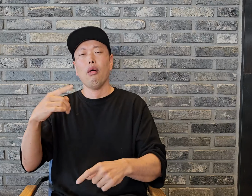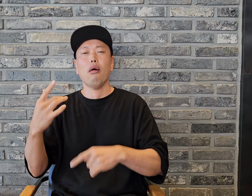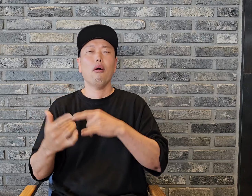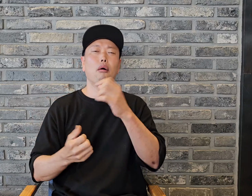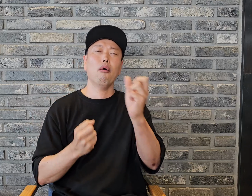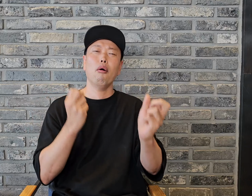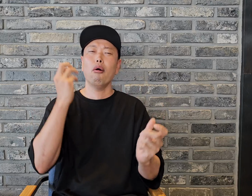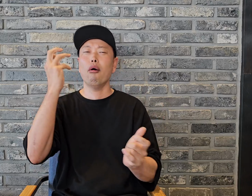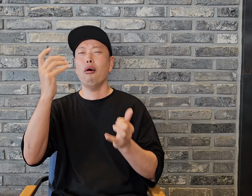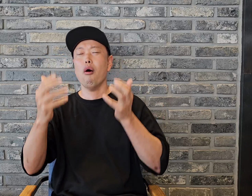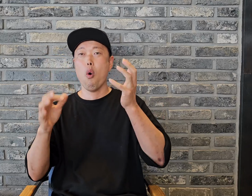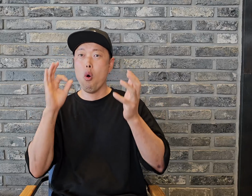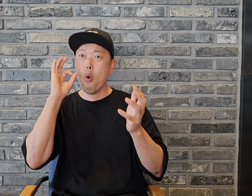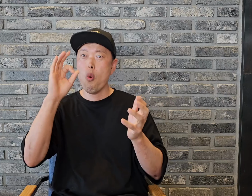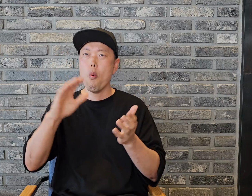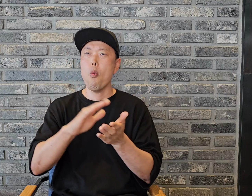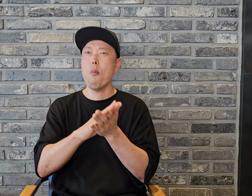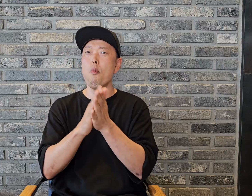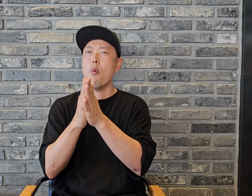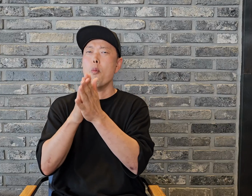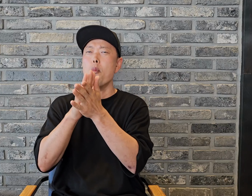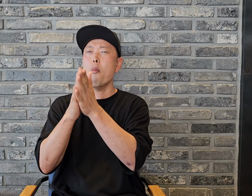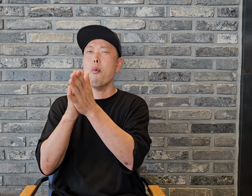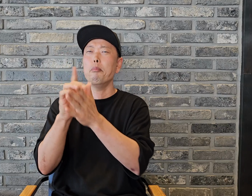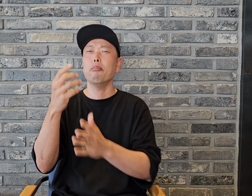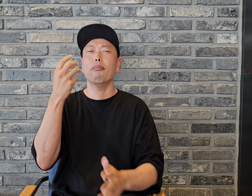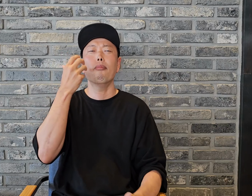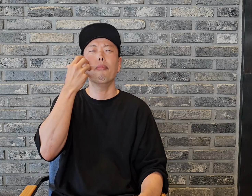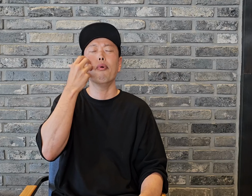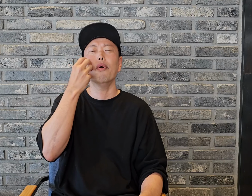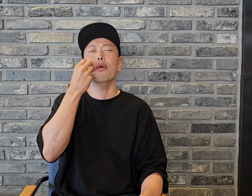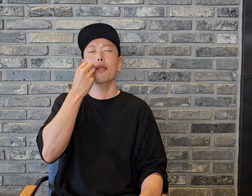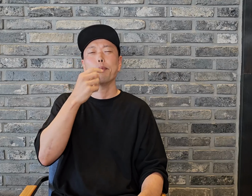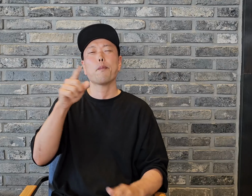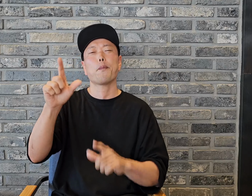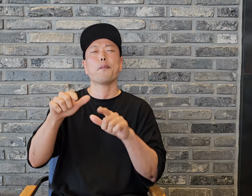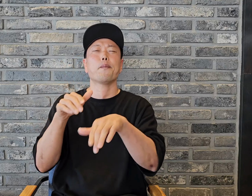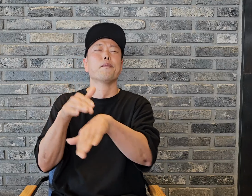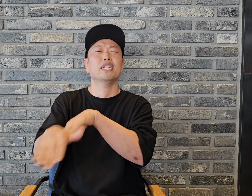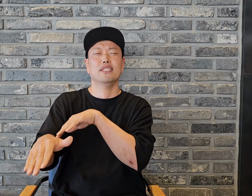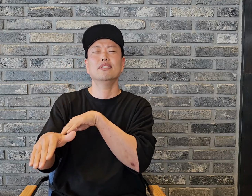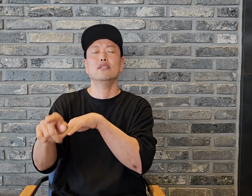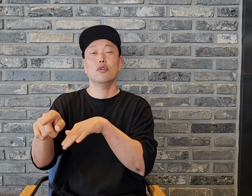fällt es Ihnen leichter, Veränderungen vorzunehmen und Sie können eloquenter werden.